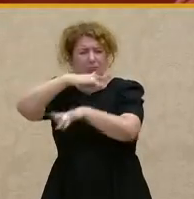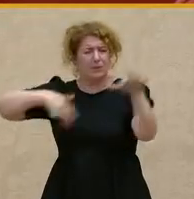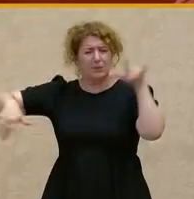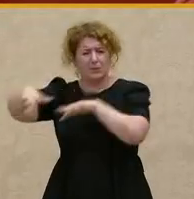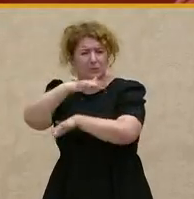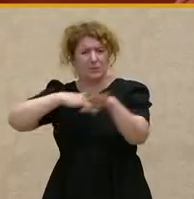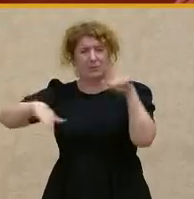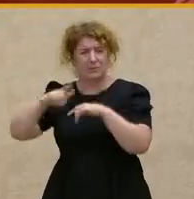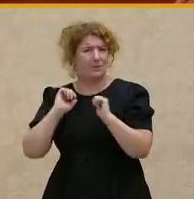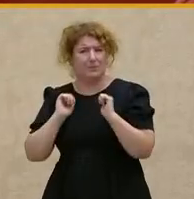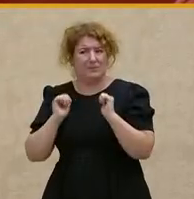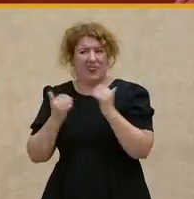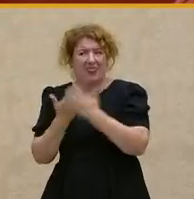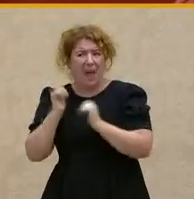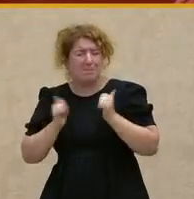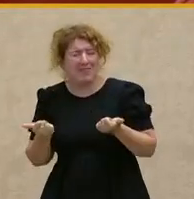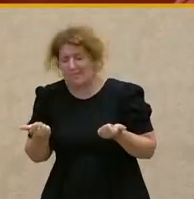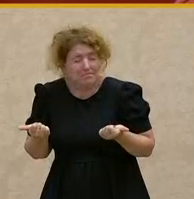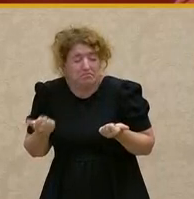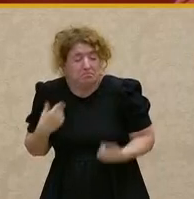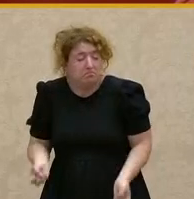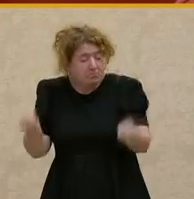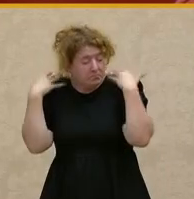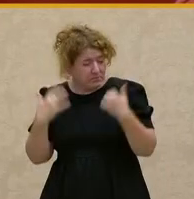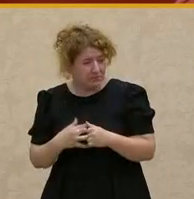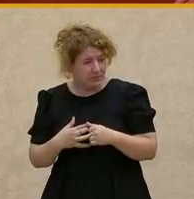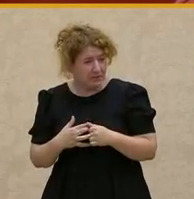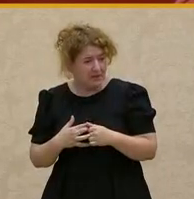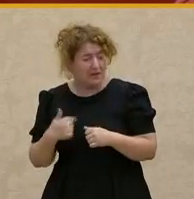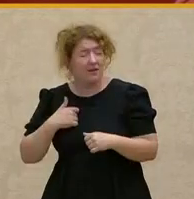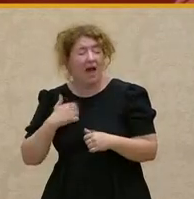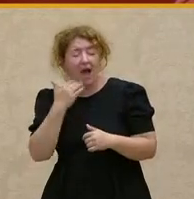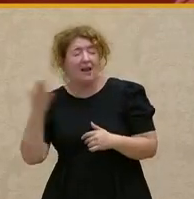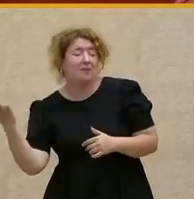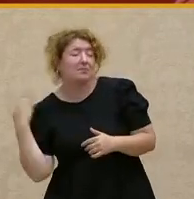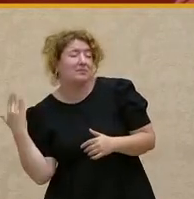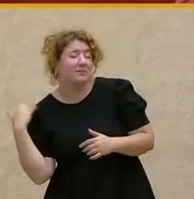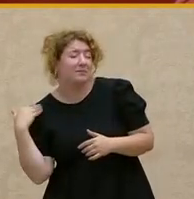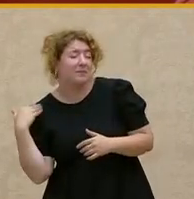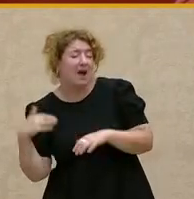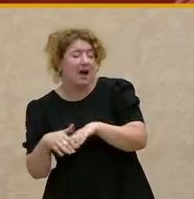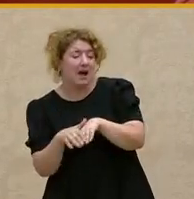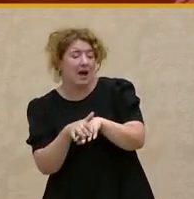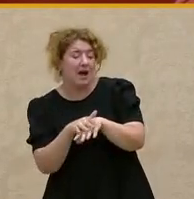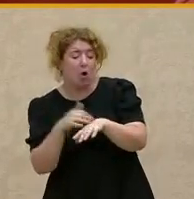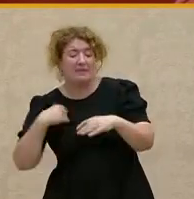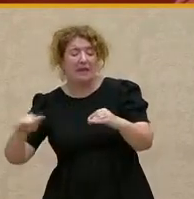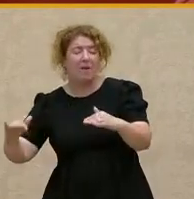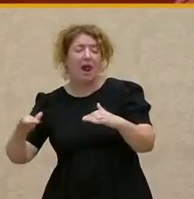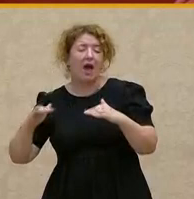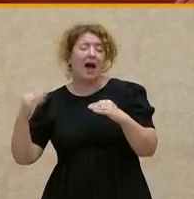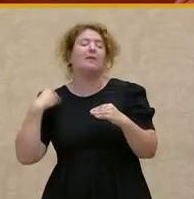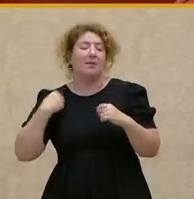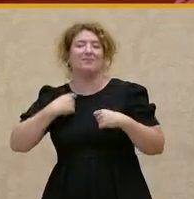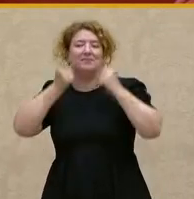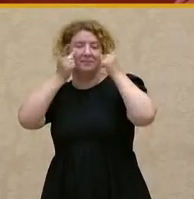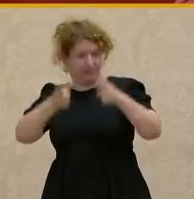mí el día comienza cuando siento la áspara superficie de la sábana. A medida que me levanto